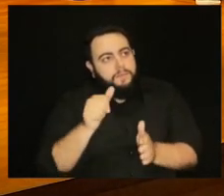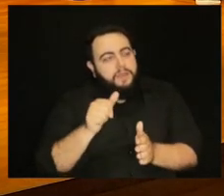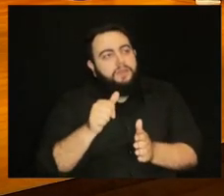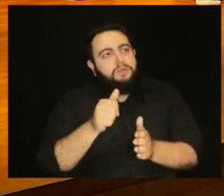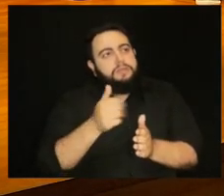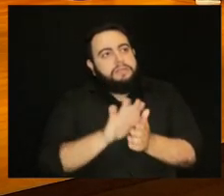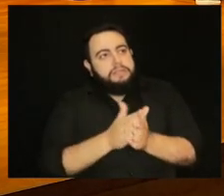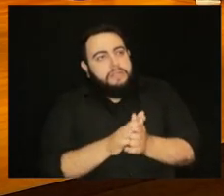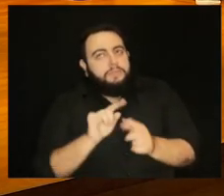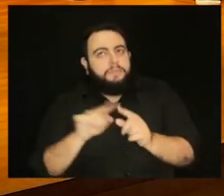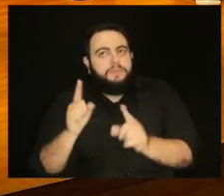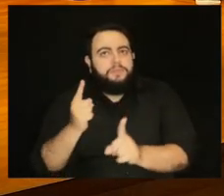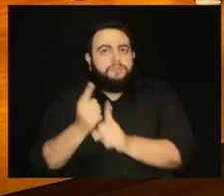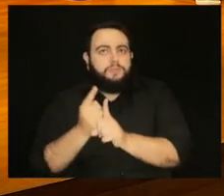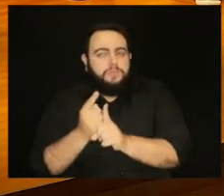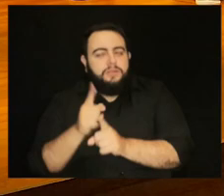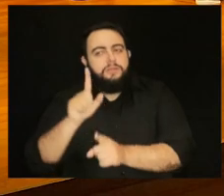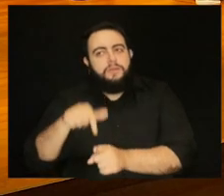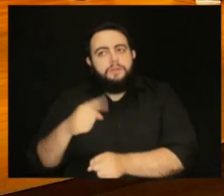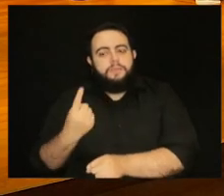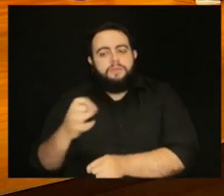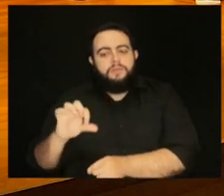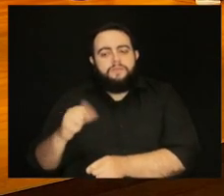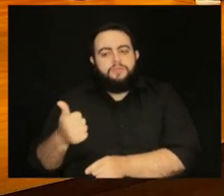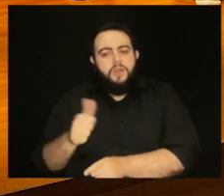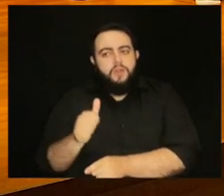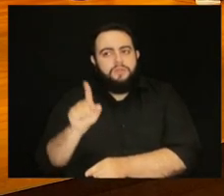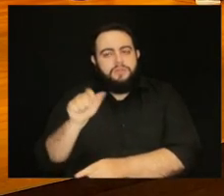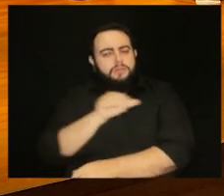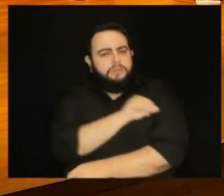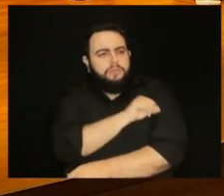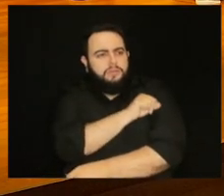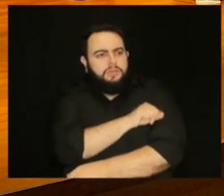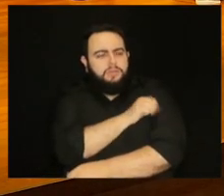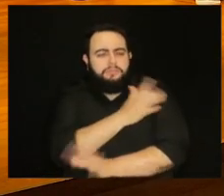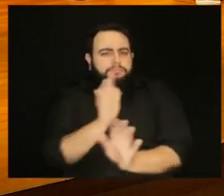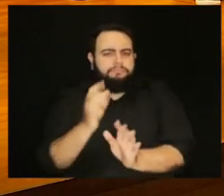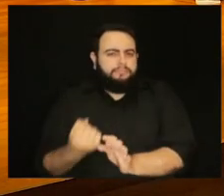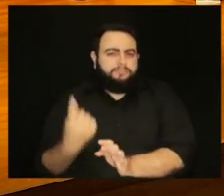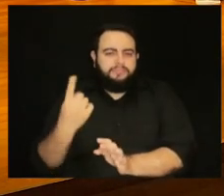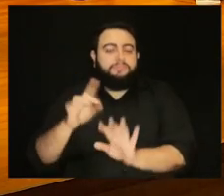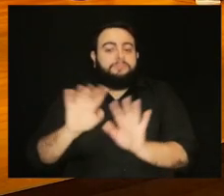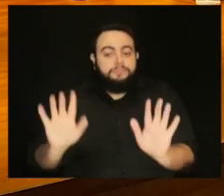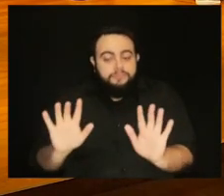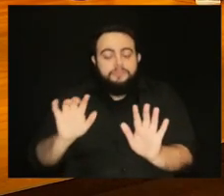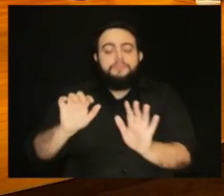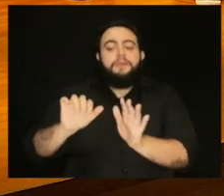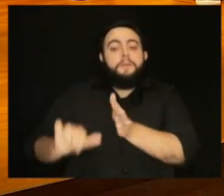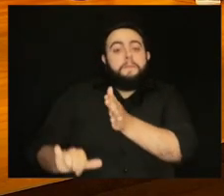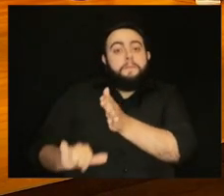Rio de Janeiro em 1911 daí acabou o delírio, mas enfim, o primeiro que segue sendo